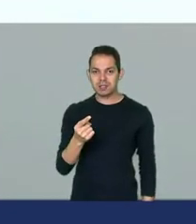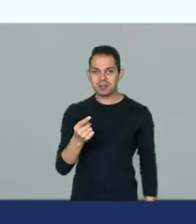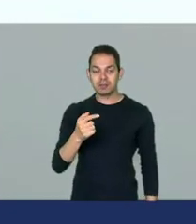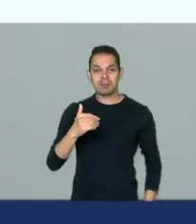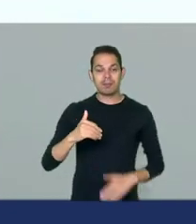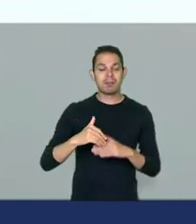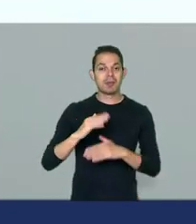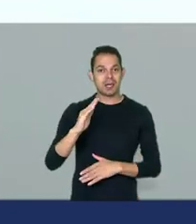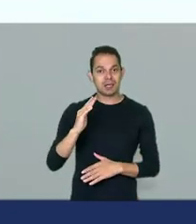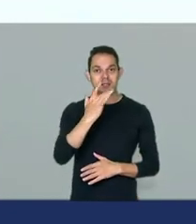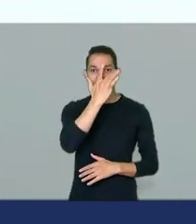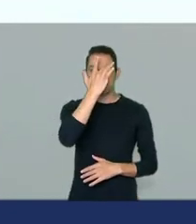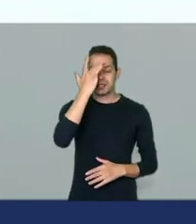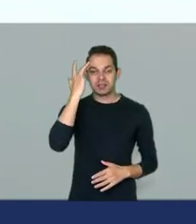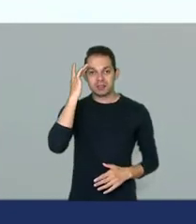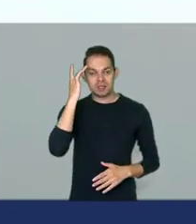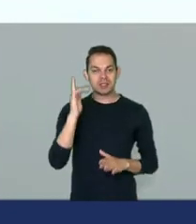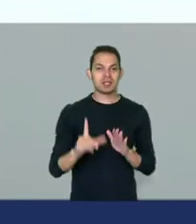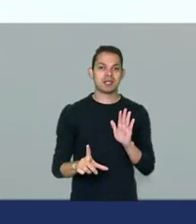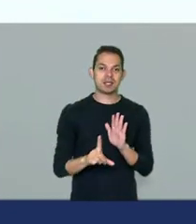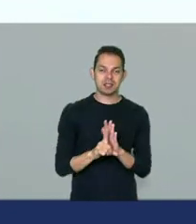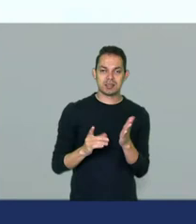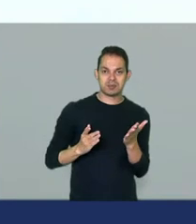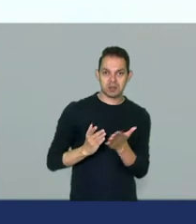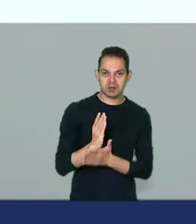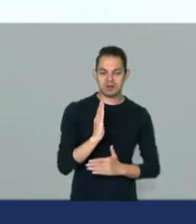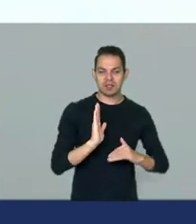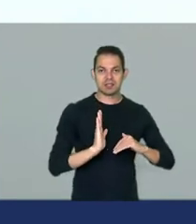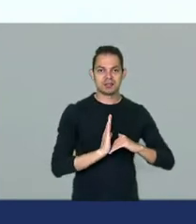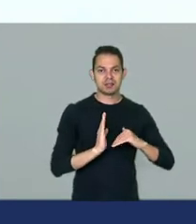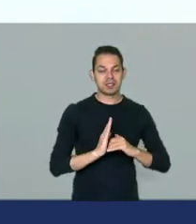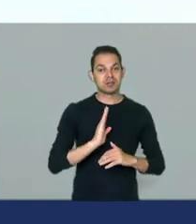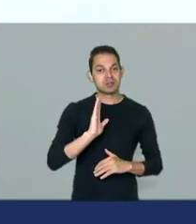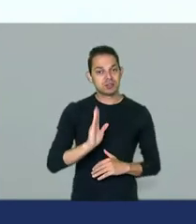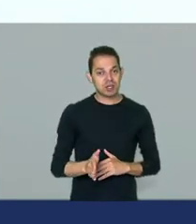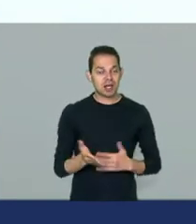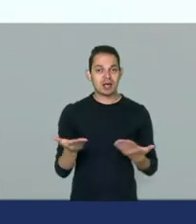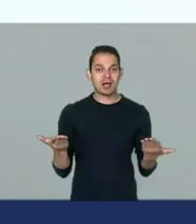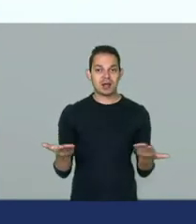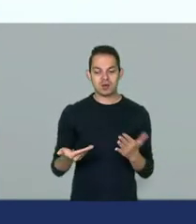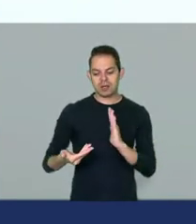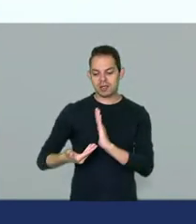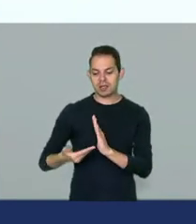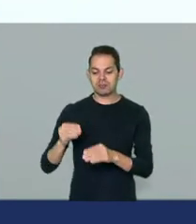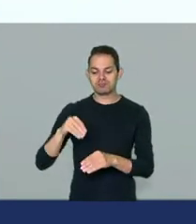LEI FOI JÁ APROVADA NO SENADO E ESTÁ EM DISCUSSÃO AGORA NA CÂMARA, NA RELATARIA DO